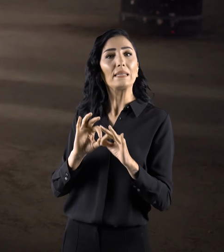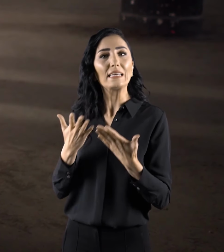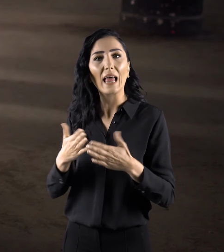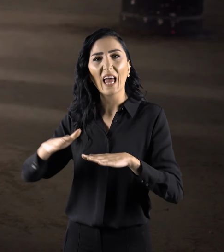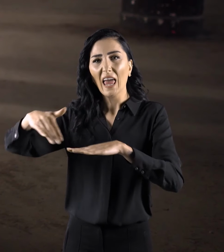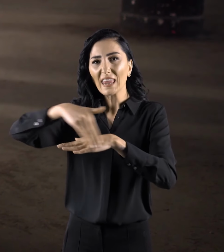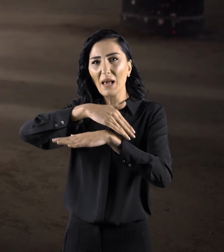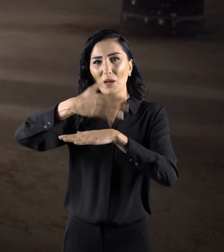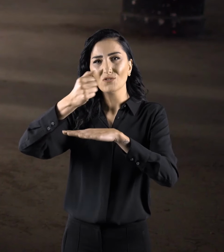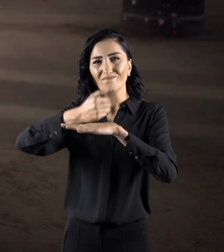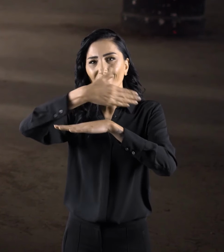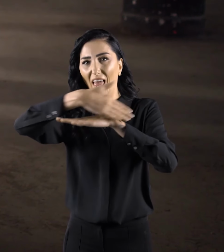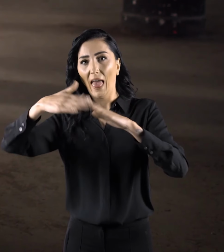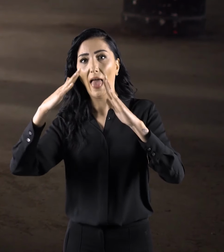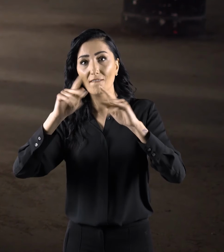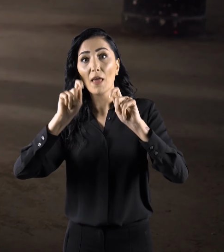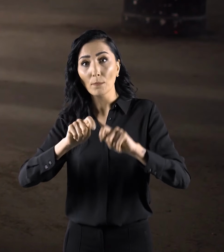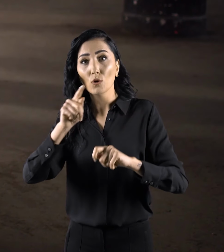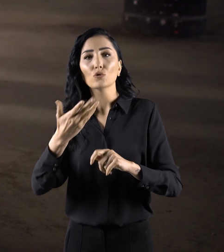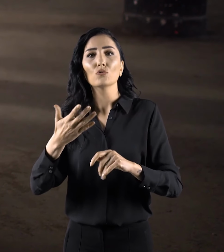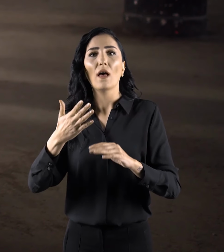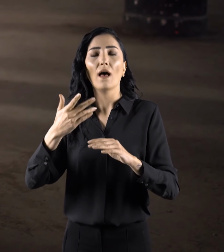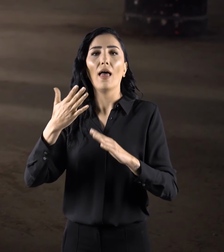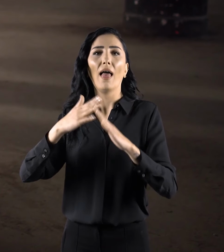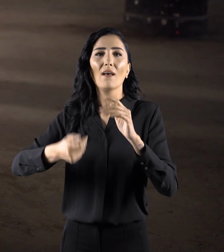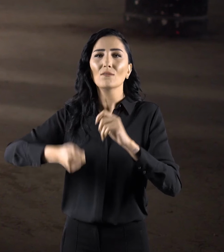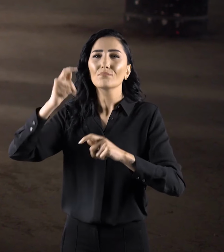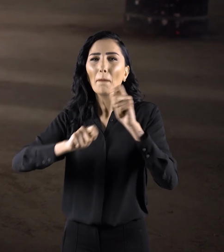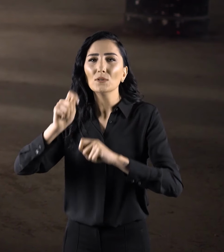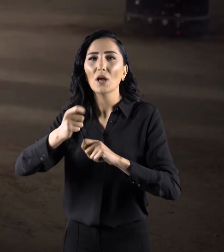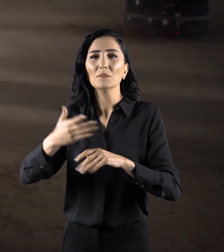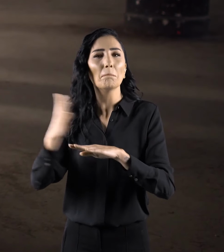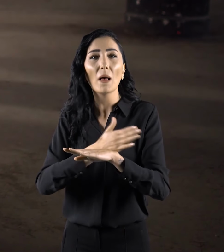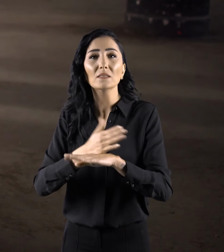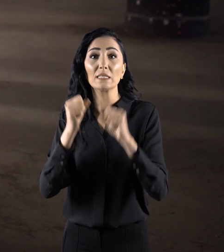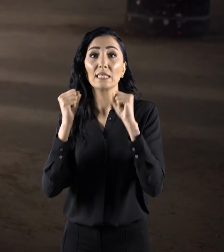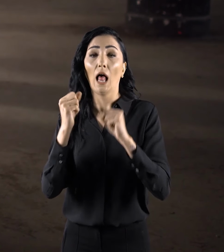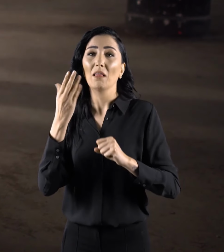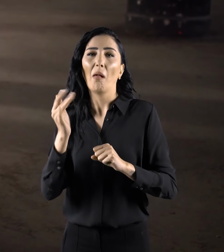ya da yamaçlara ev yapıyorsak kullanacağımız malzemeleri sele karşı dayanıklı olarak seçmeliyiz.